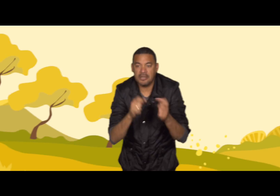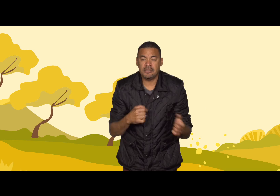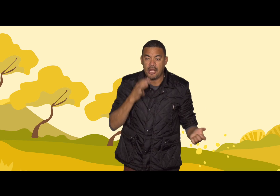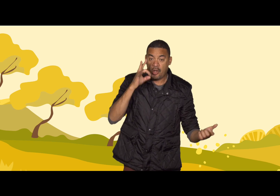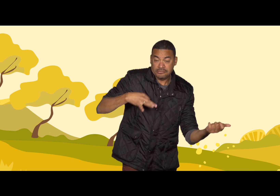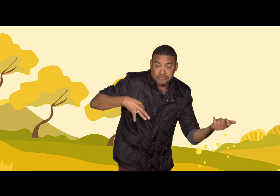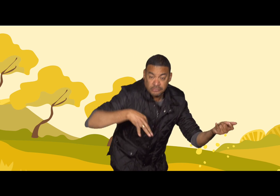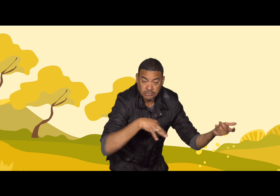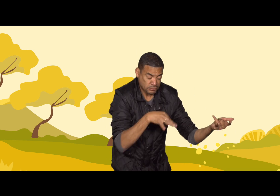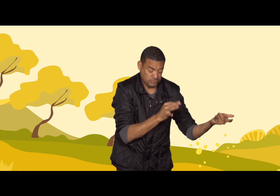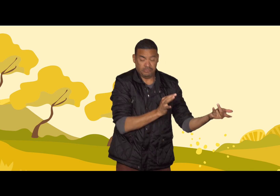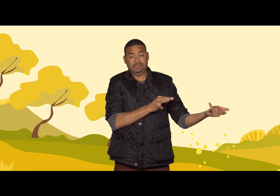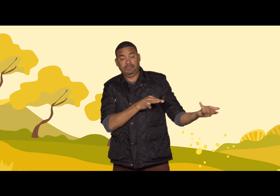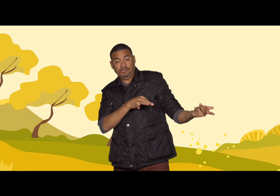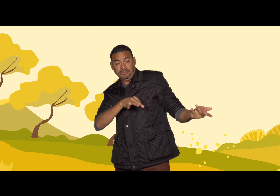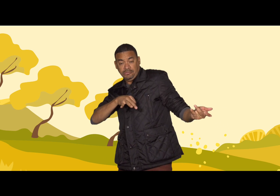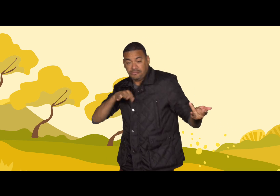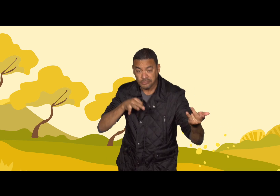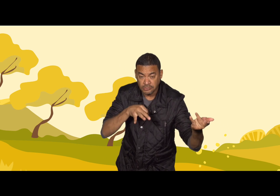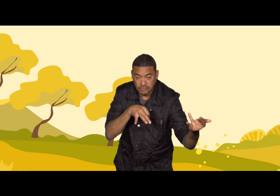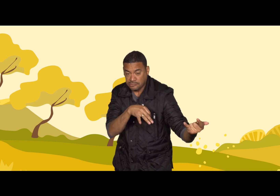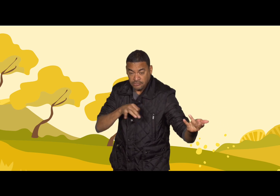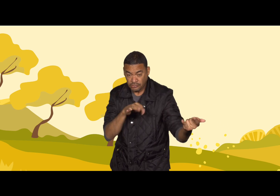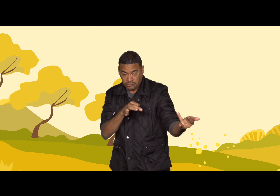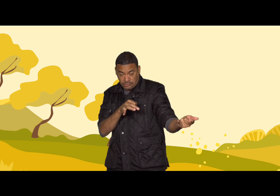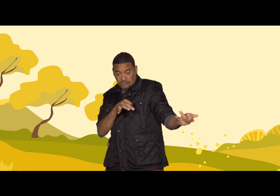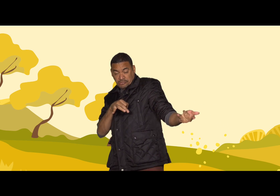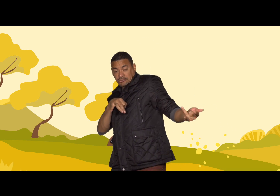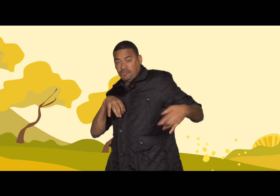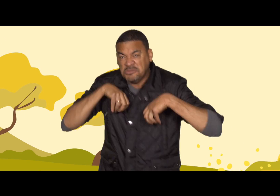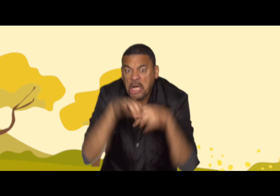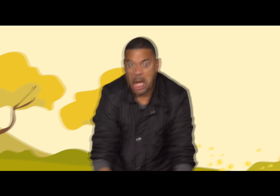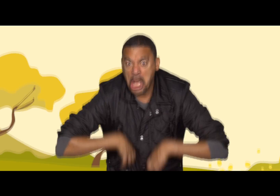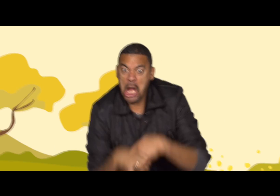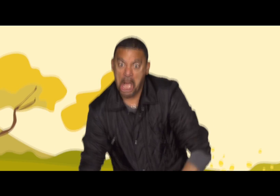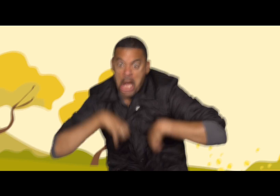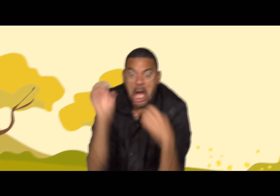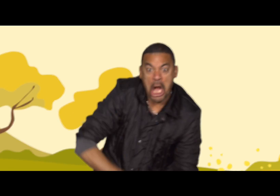Mientras el niño tocaba con mayor maestría su instrumento, el león continuaba corriendo furioso a su encuentro.